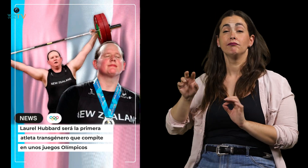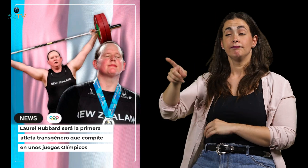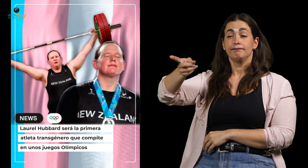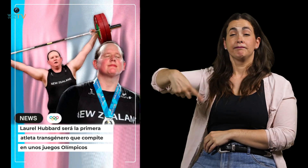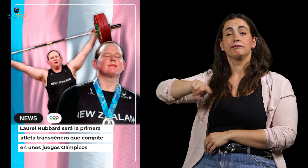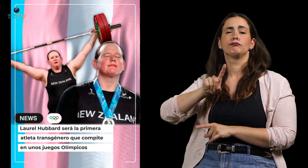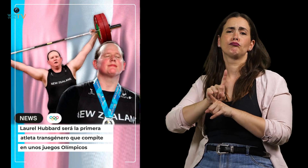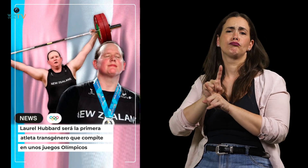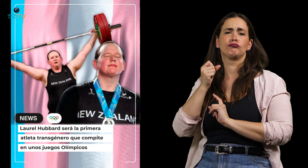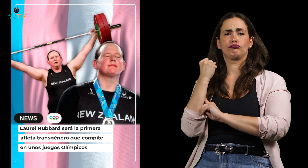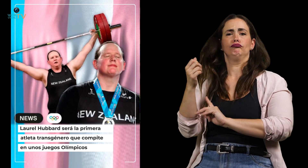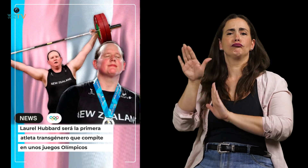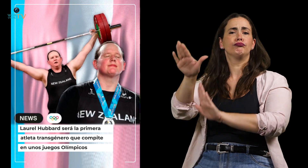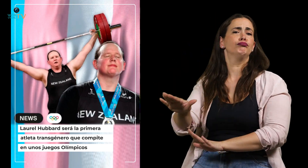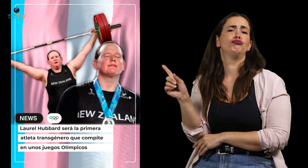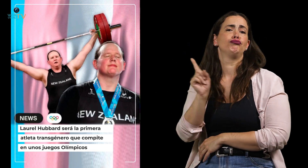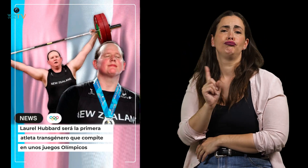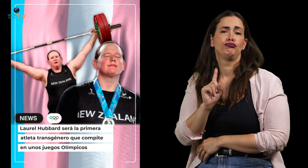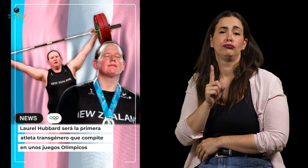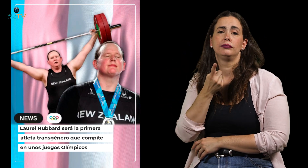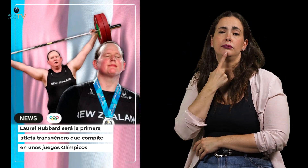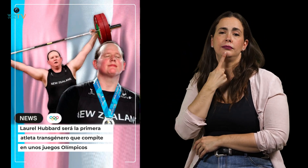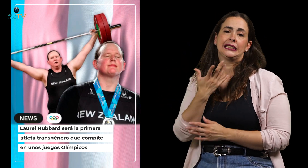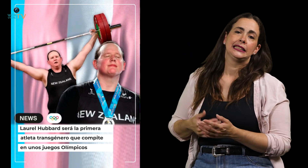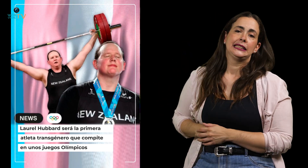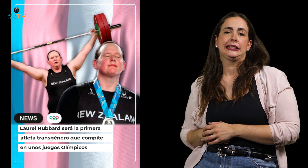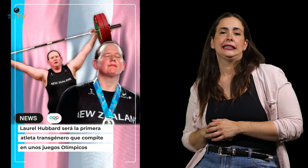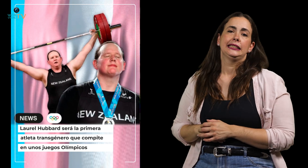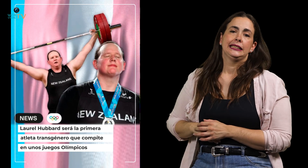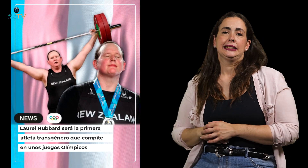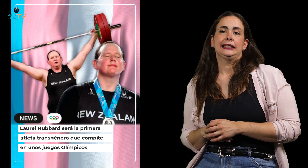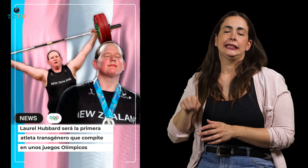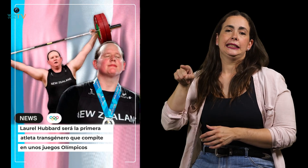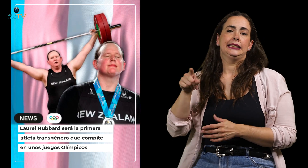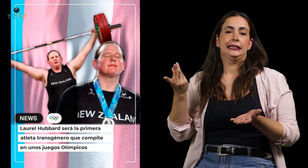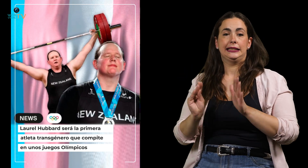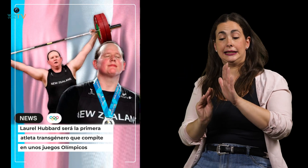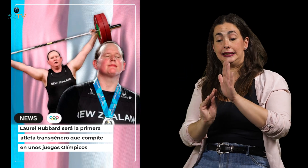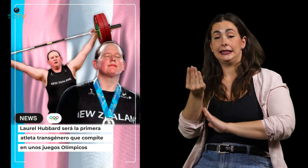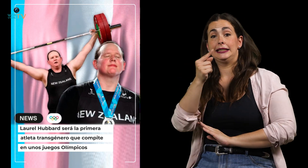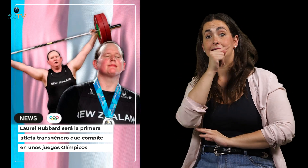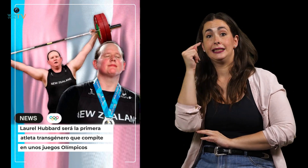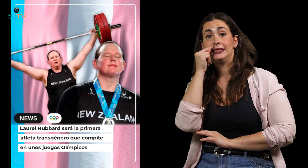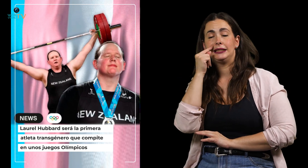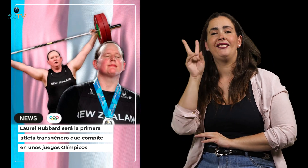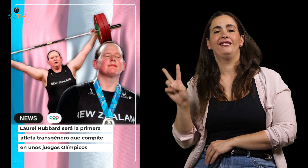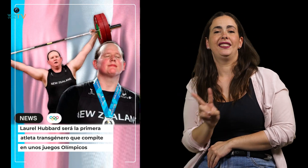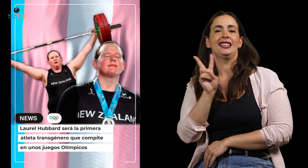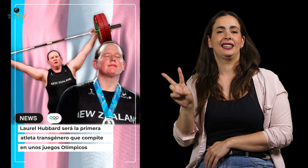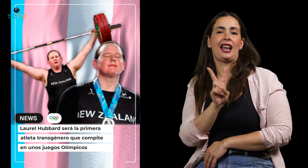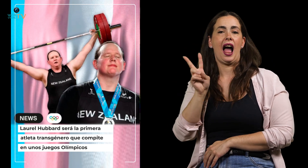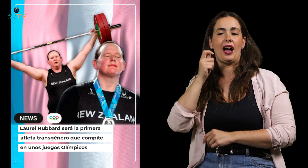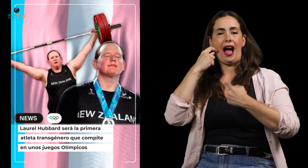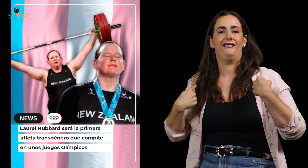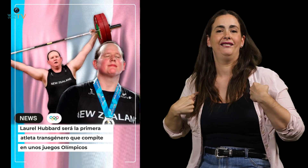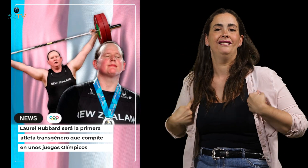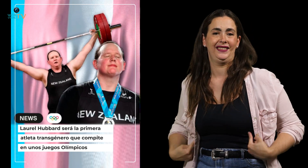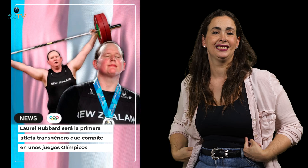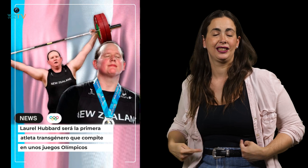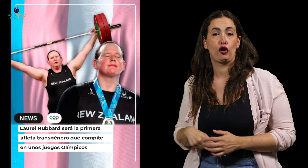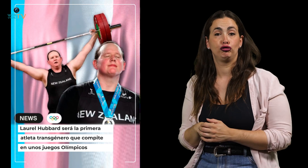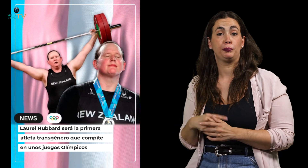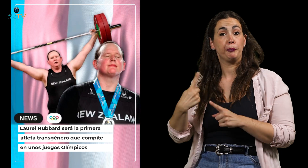Sus detractores estiman, sin embargo, que parte con una ventaja física por haber nacido hombre.